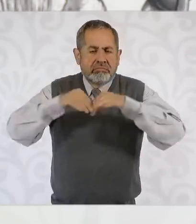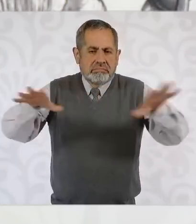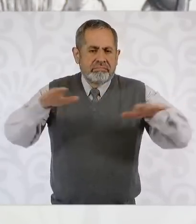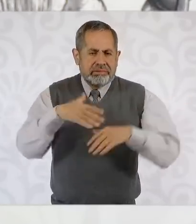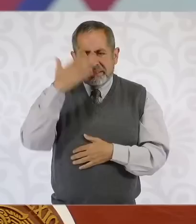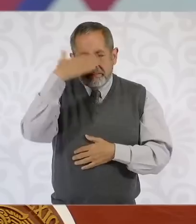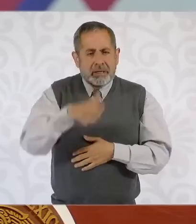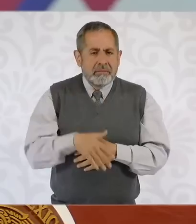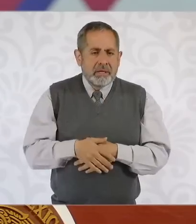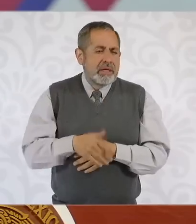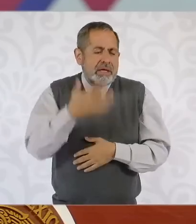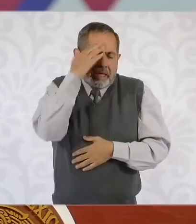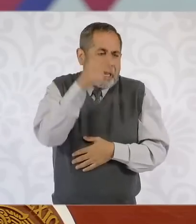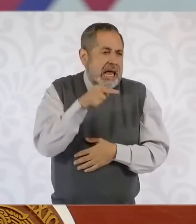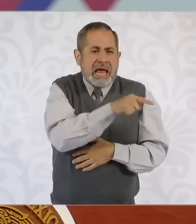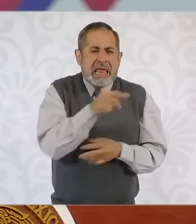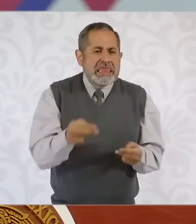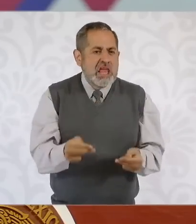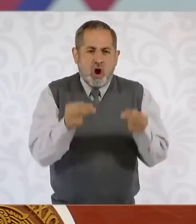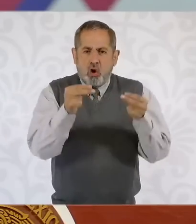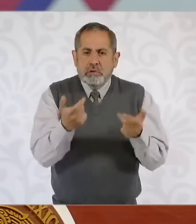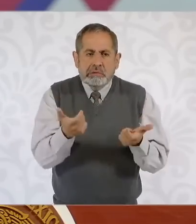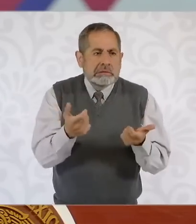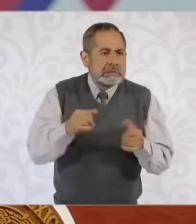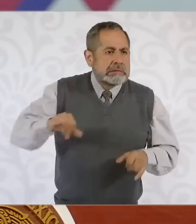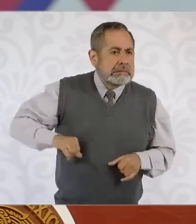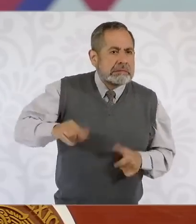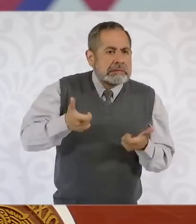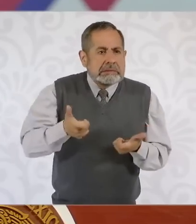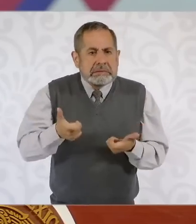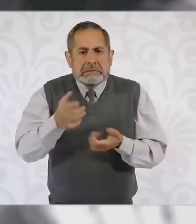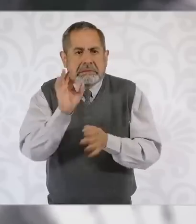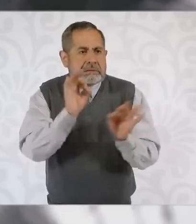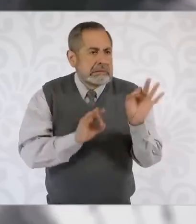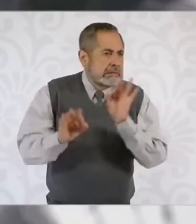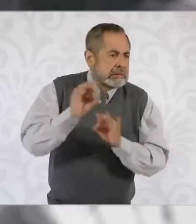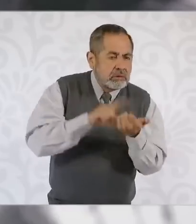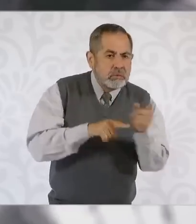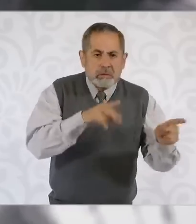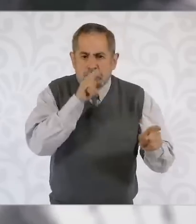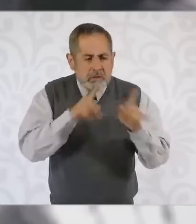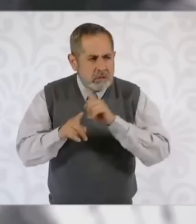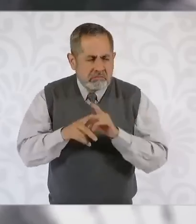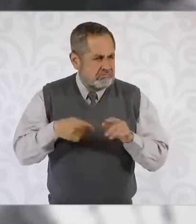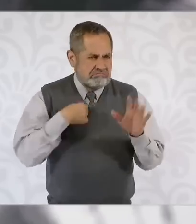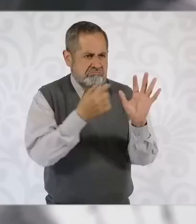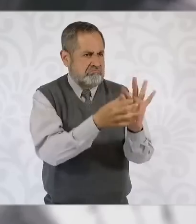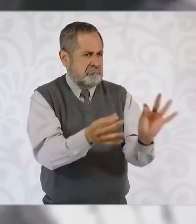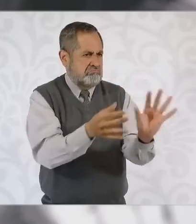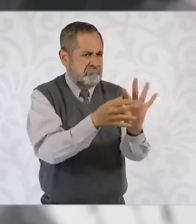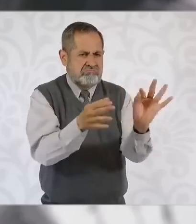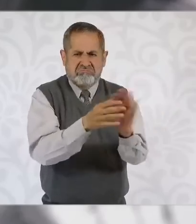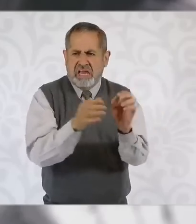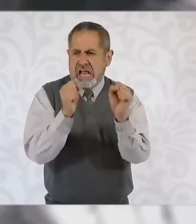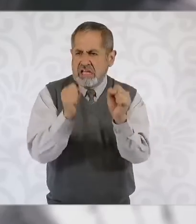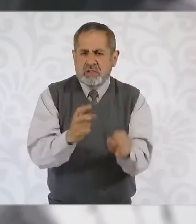todo mercados financieros que eh dar certidumbres Entonces es normal que haga esto el secretario